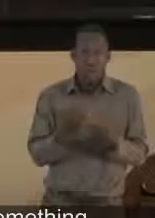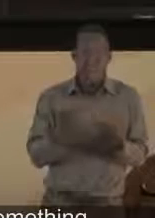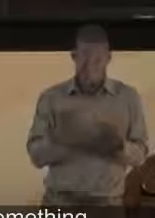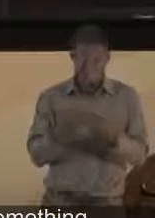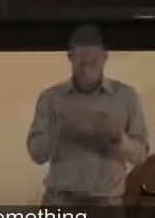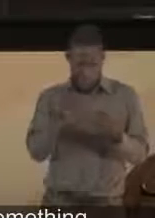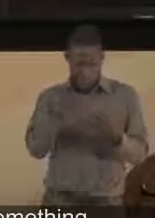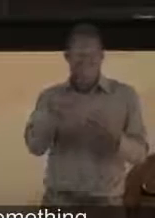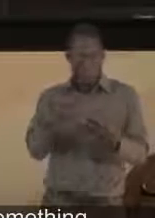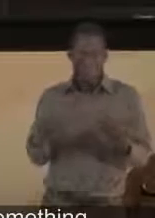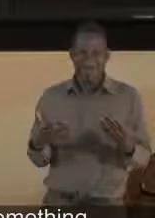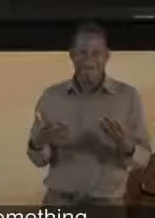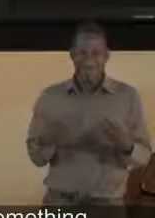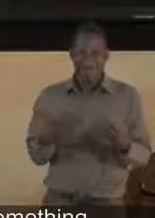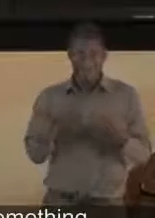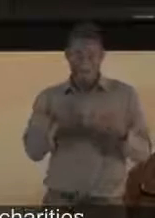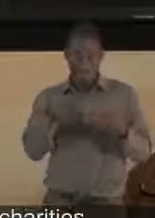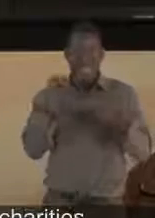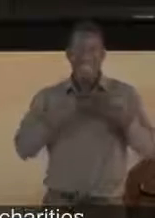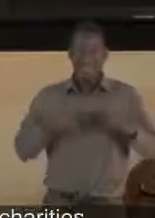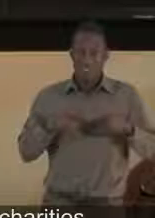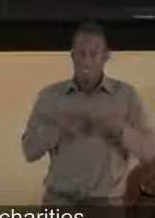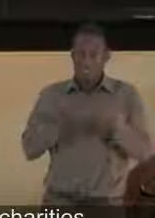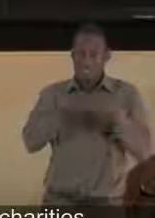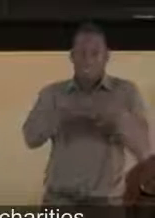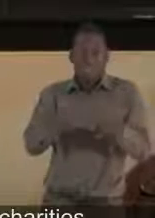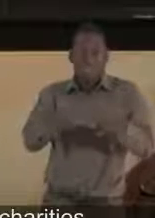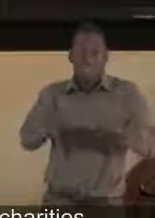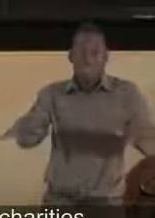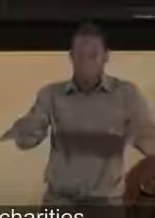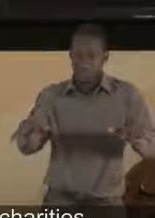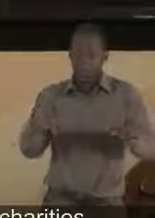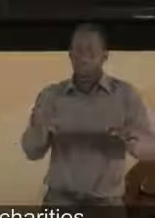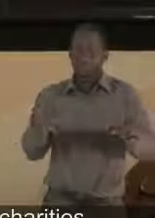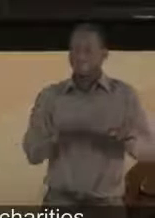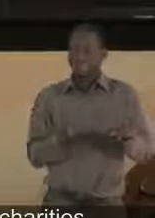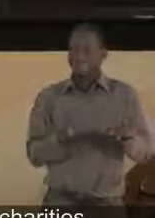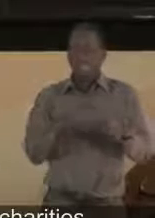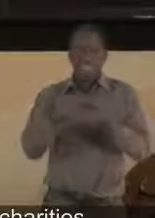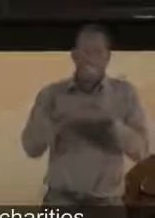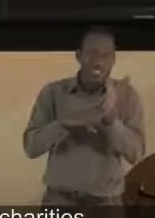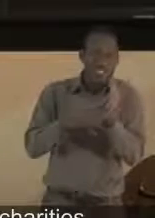وفكرة أن الإعاقة كالفيروس جاءت من التلفزيون، ومن وسائل الإعلام